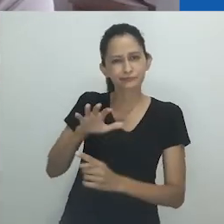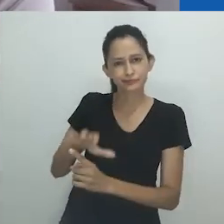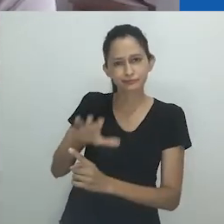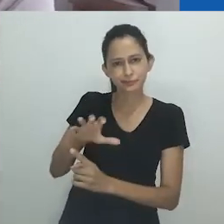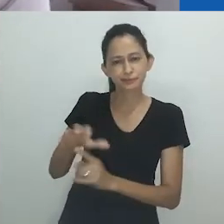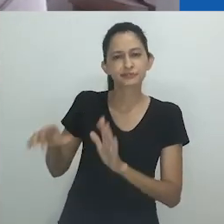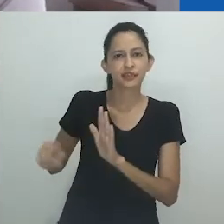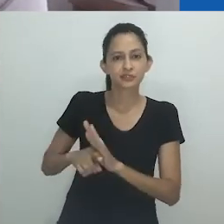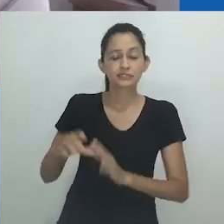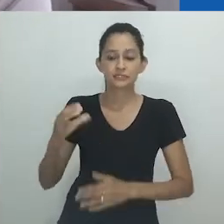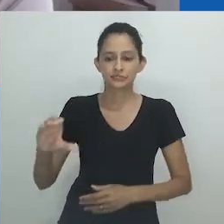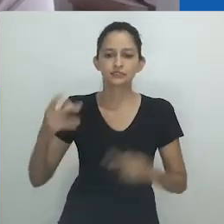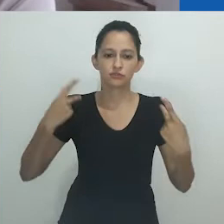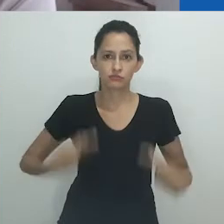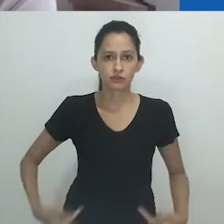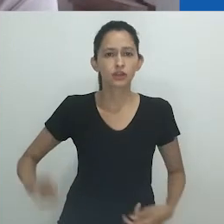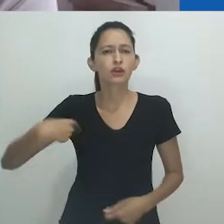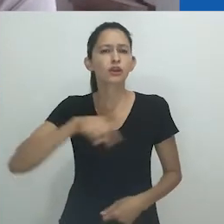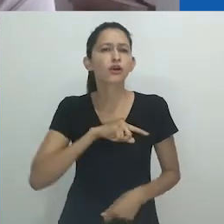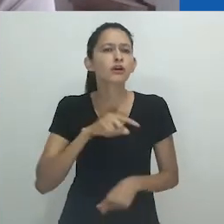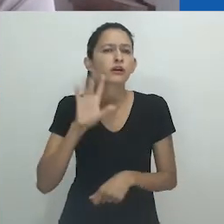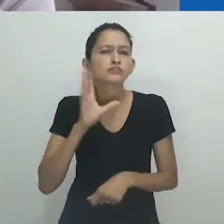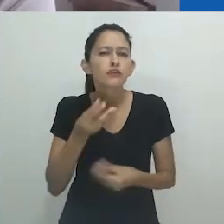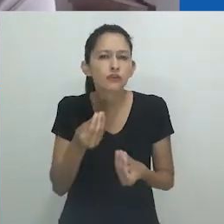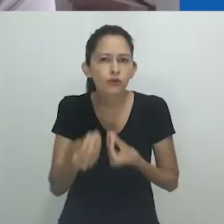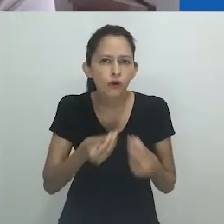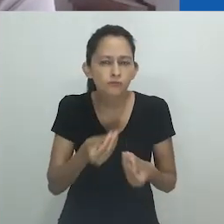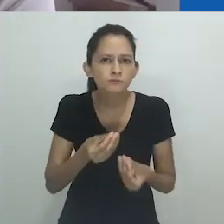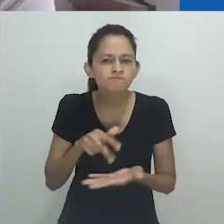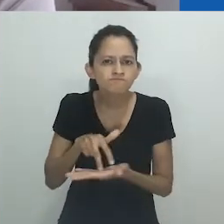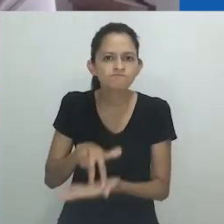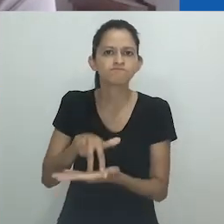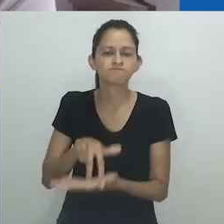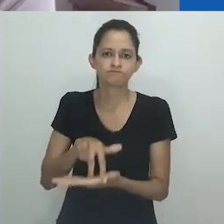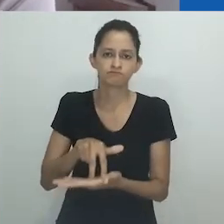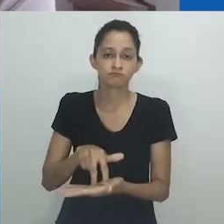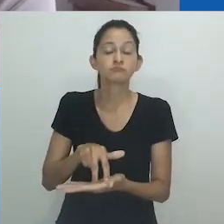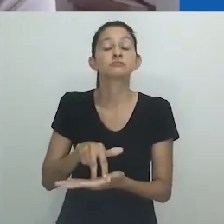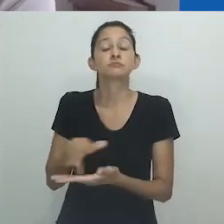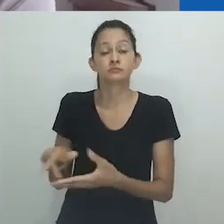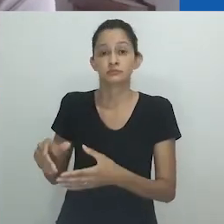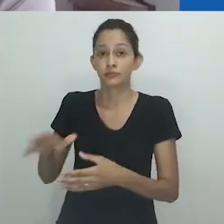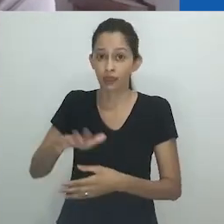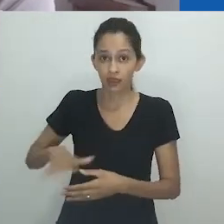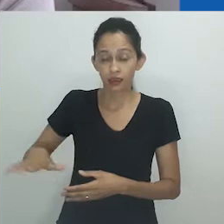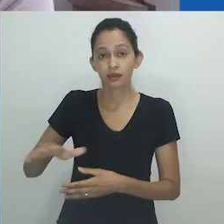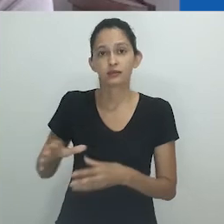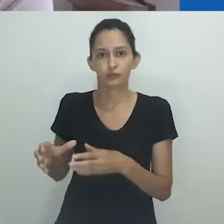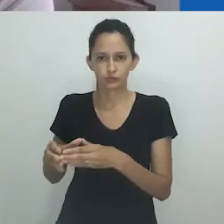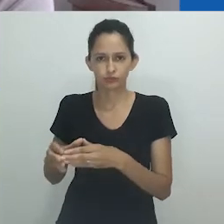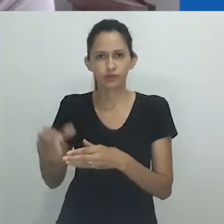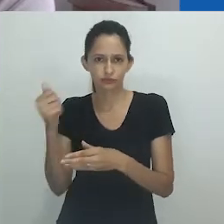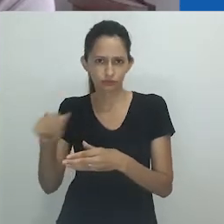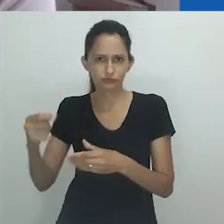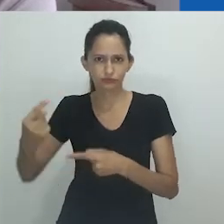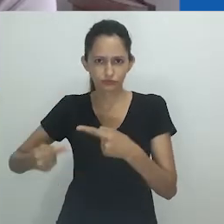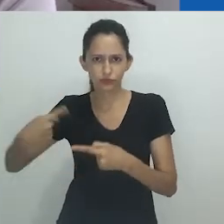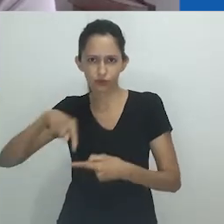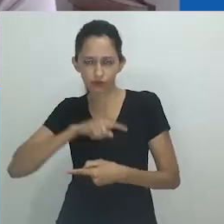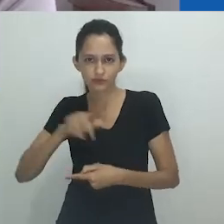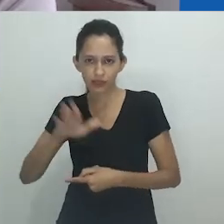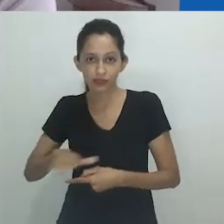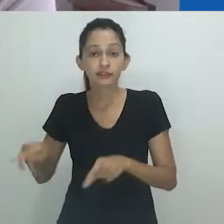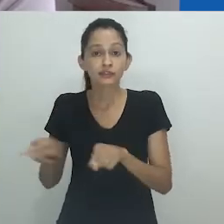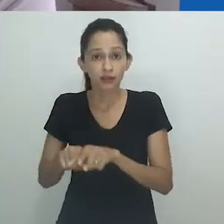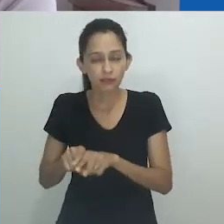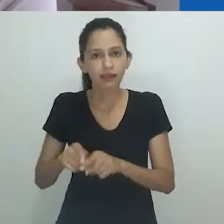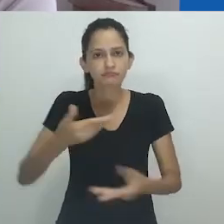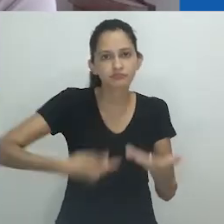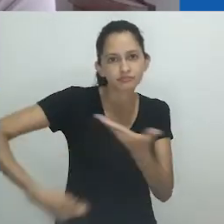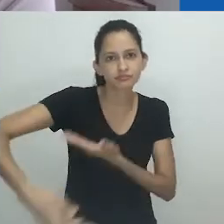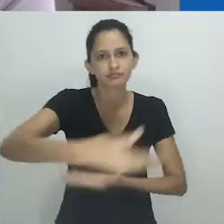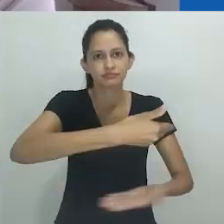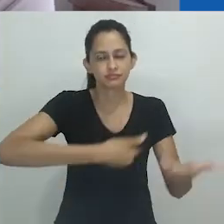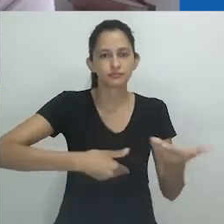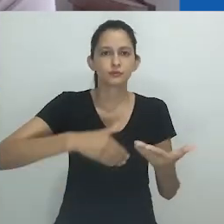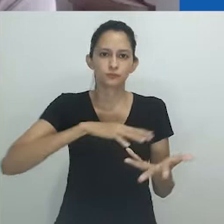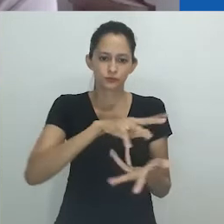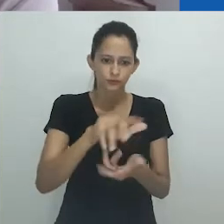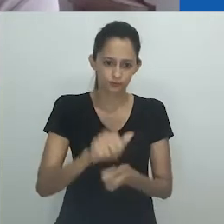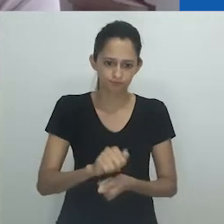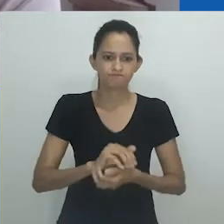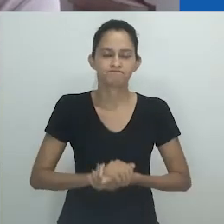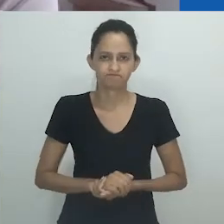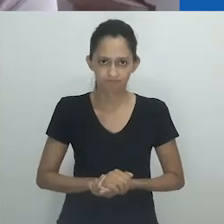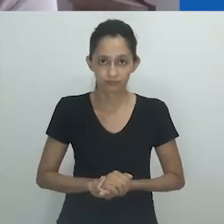O sentido do que fazemos é enfrentar o contexto mais amplo que afeta a antropologia que fazemos entre nós e a que fazemos em diálogo e interação com o mundo.